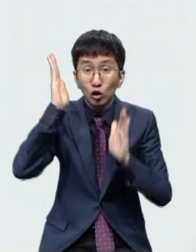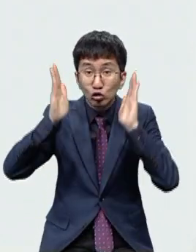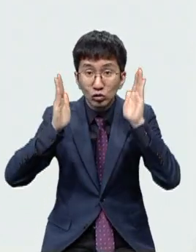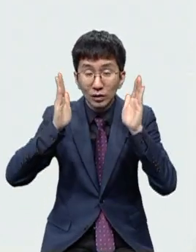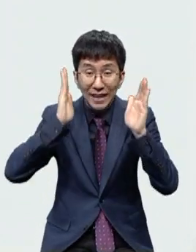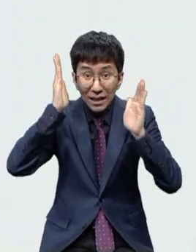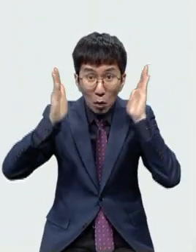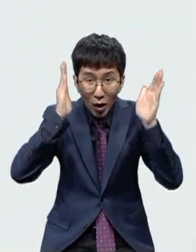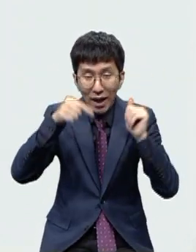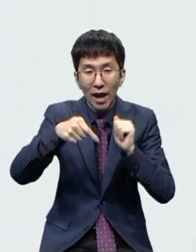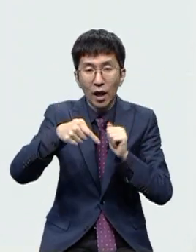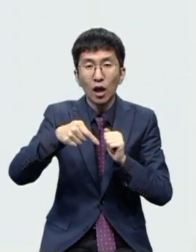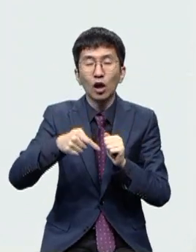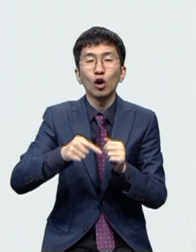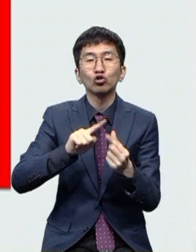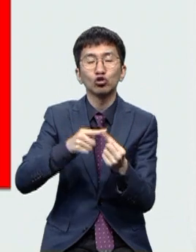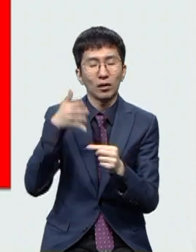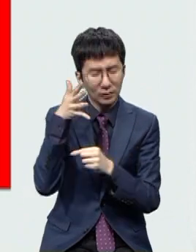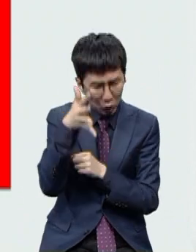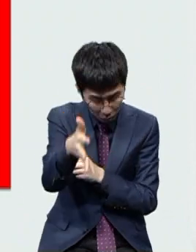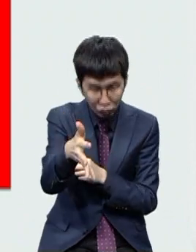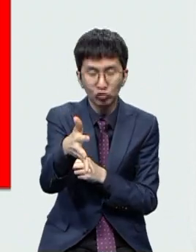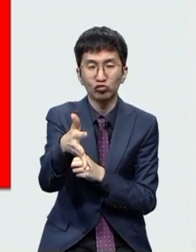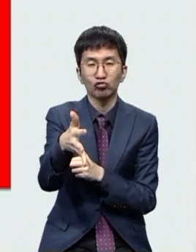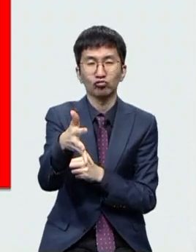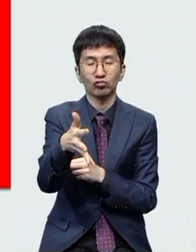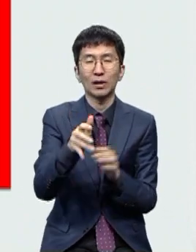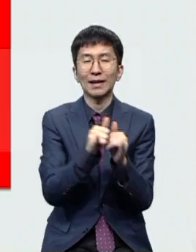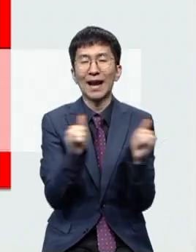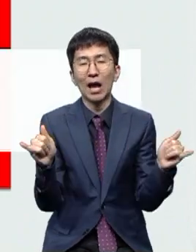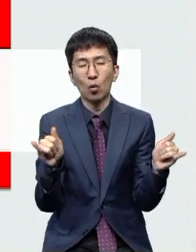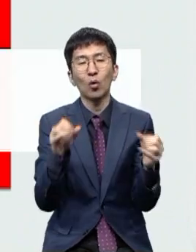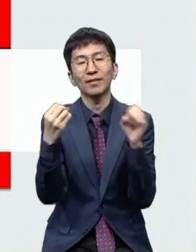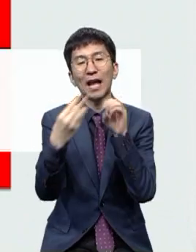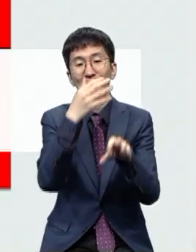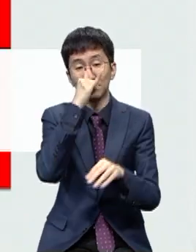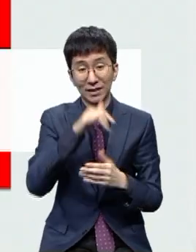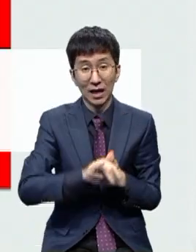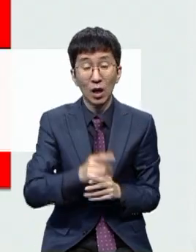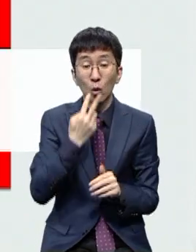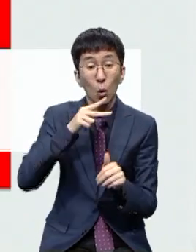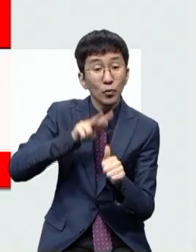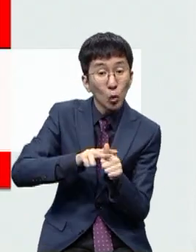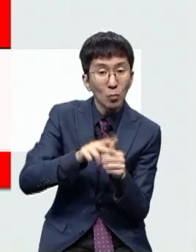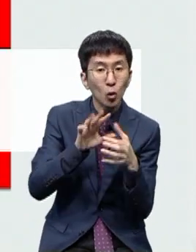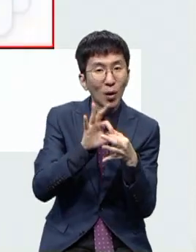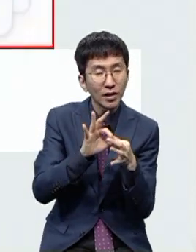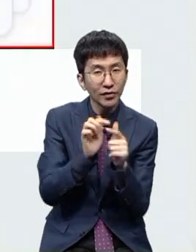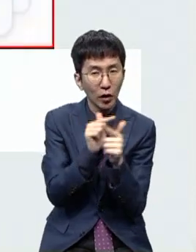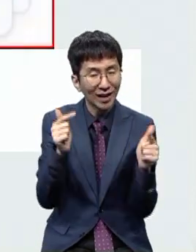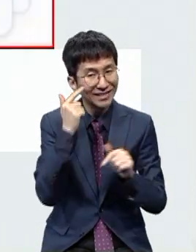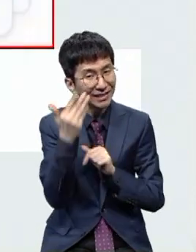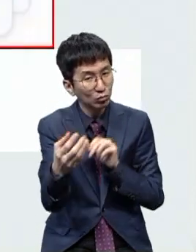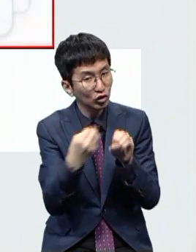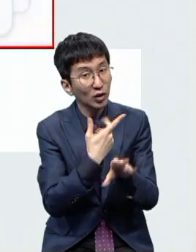이름으로 남긴 답변입니다. 콘돔에 관한 질문에 성행위를 연상케하는 댓글을 달거나 대놓고 몸매를 평가하는 등